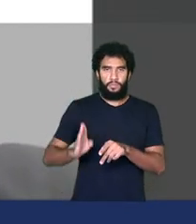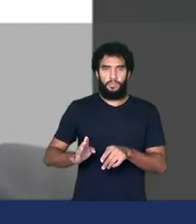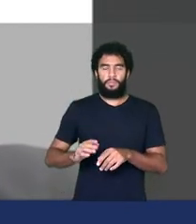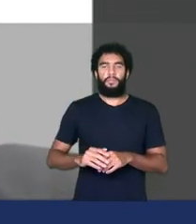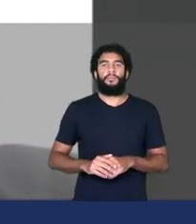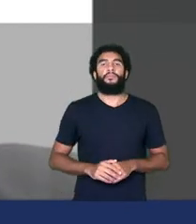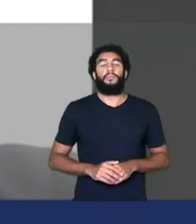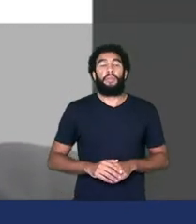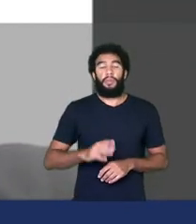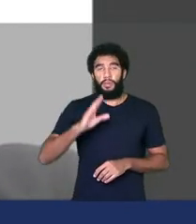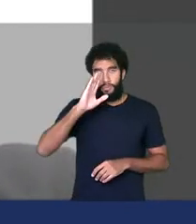NOSSA BANCADA, O POVO BRASILEIRO, MAS EM ESPECIAL O